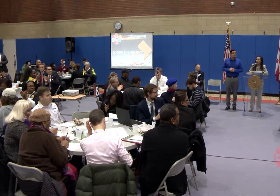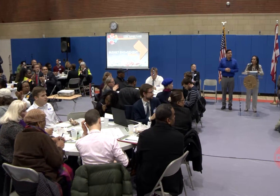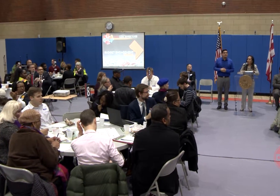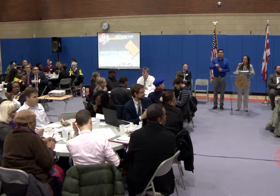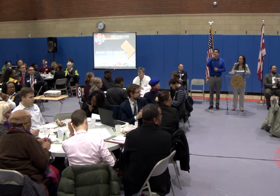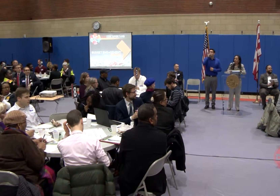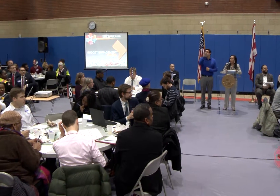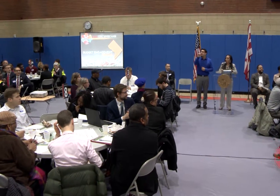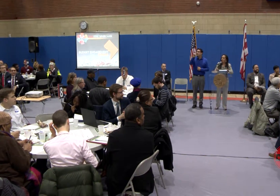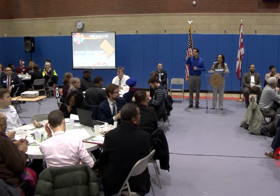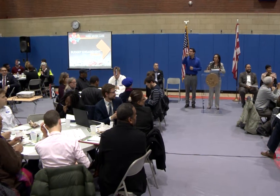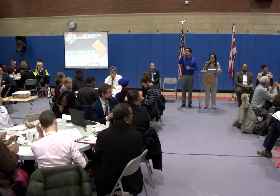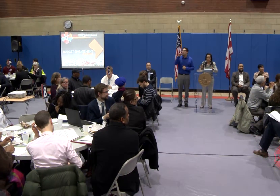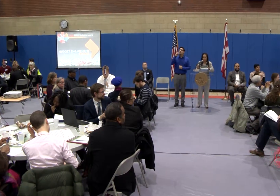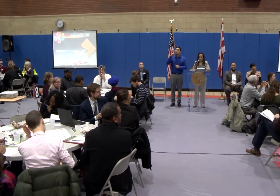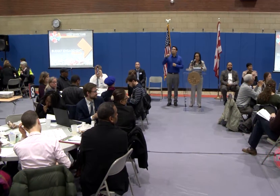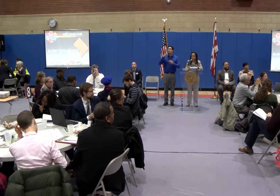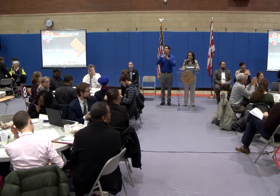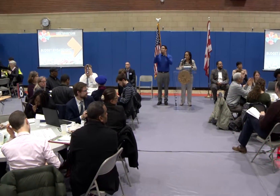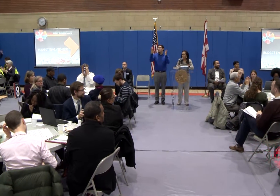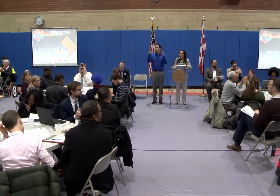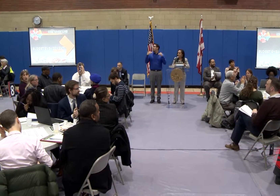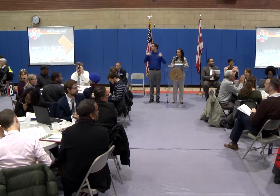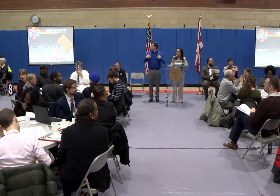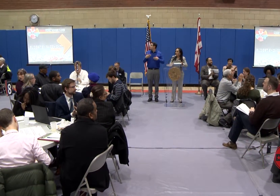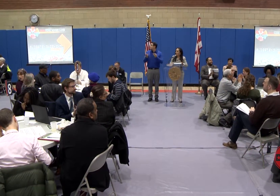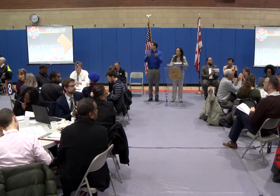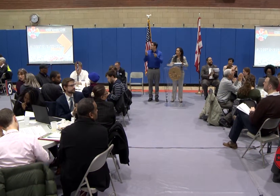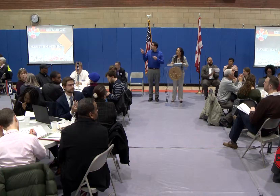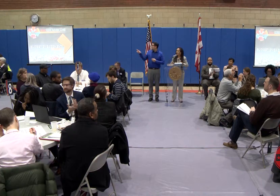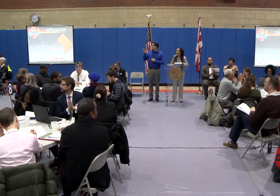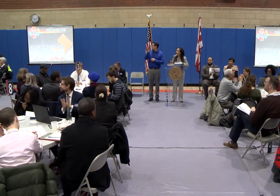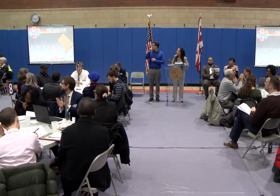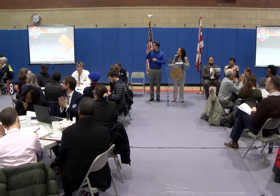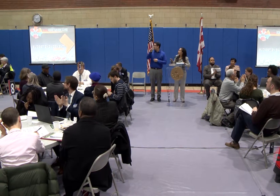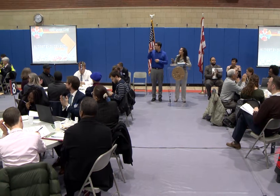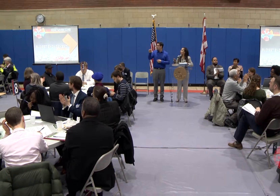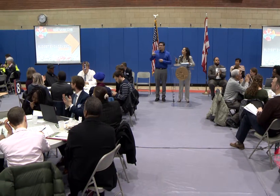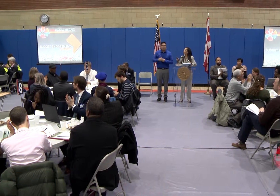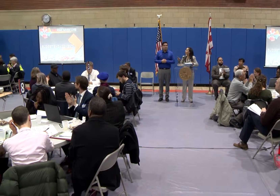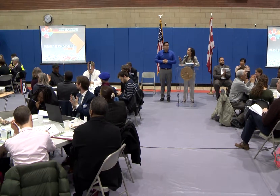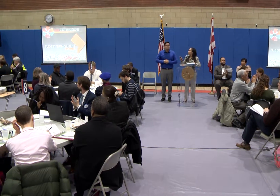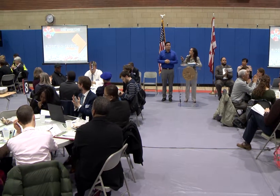DEPUTY MAYOR OF HEALTH AND HUMAN SERVICES, BRENDA DONALD.